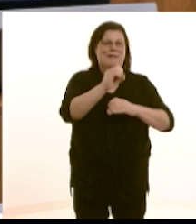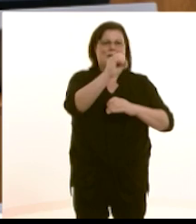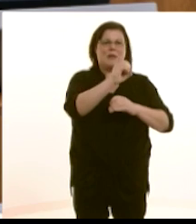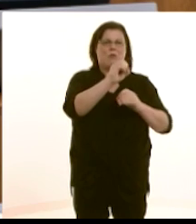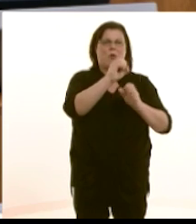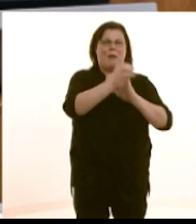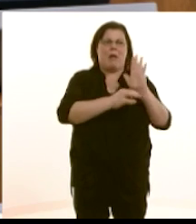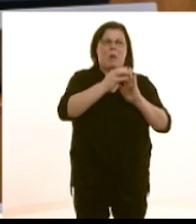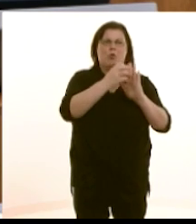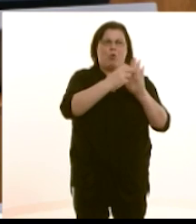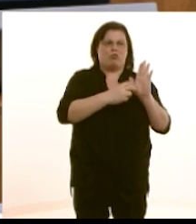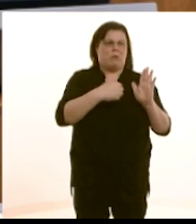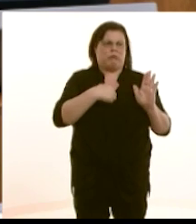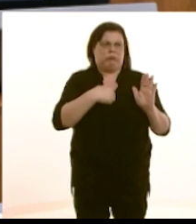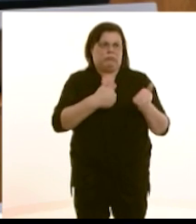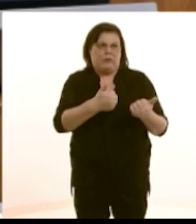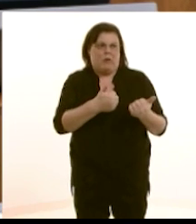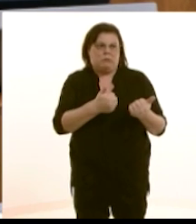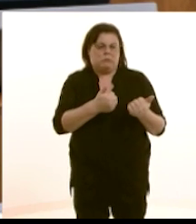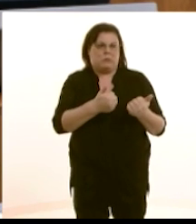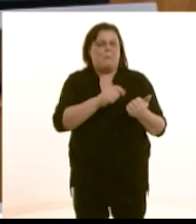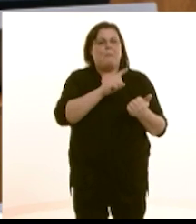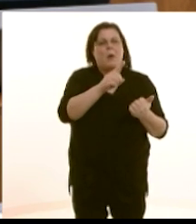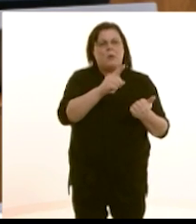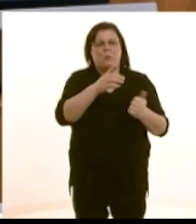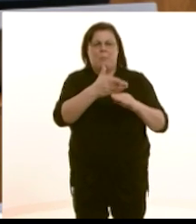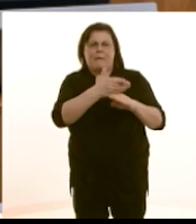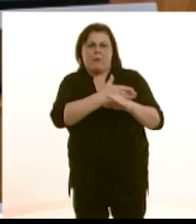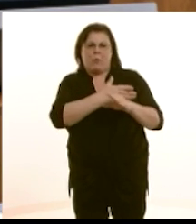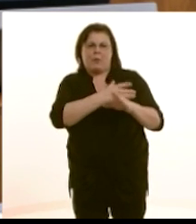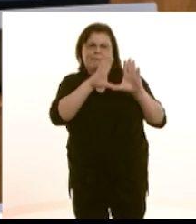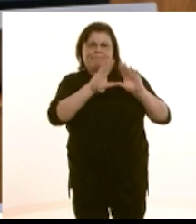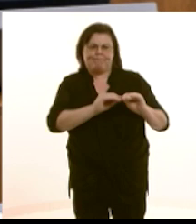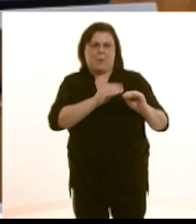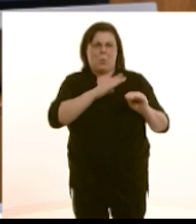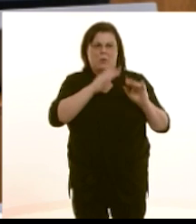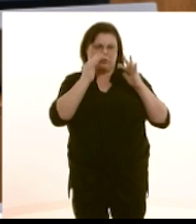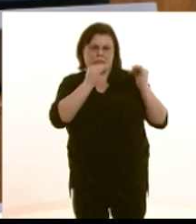yn mynd hefyd. Ond, beth roeddech chiín moyn ei wneud oedd ychwanegu i Filiau a oedd yn